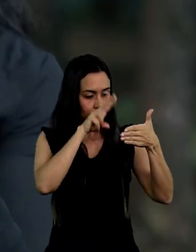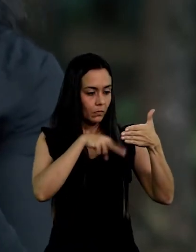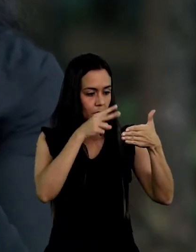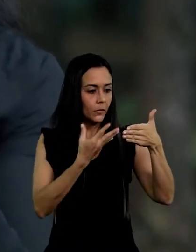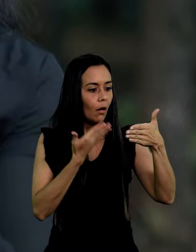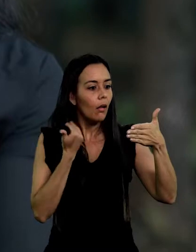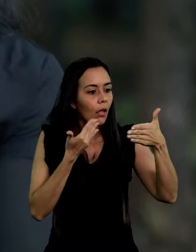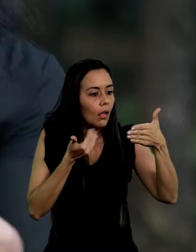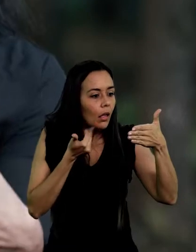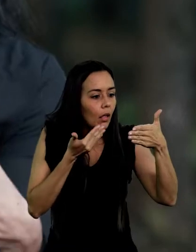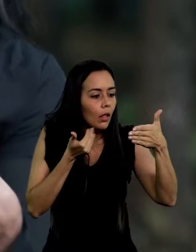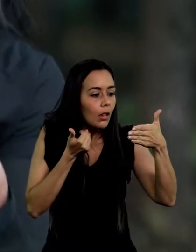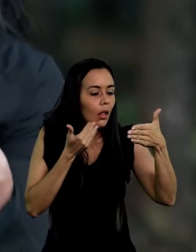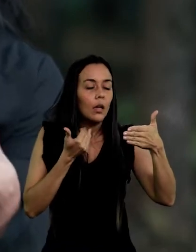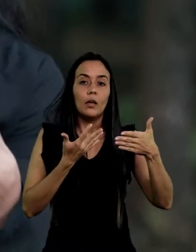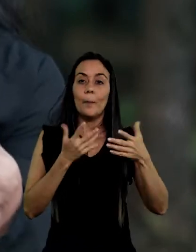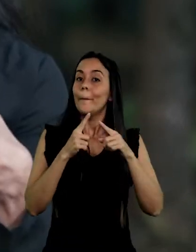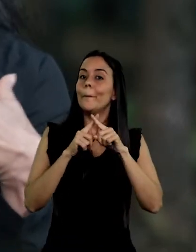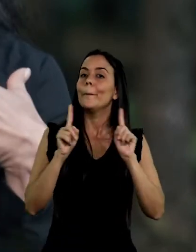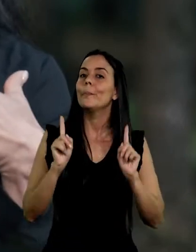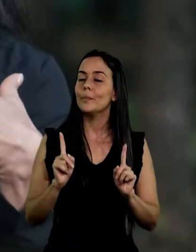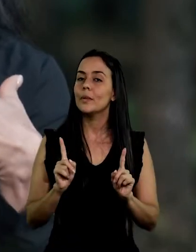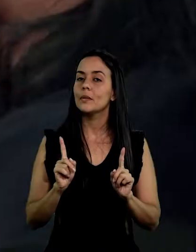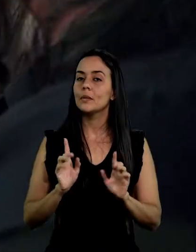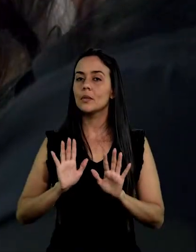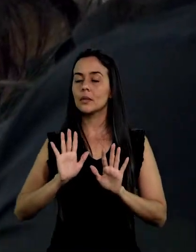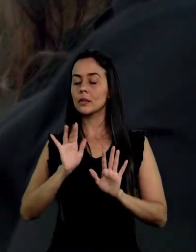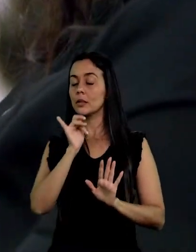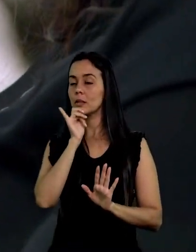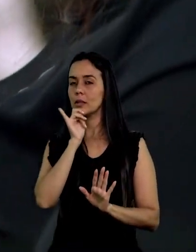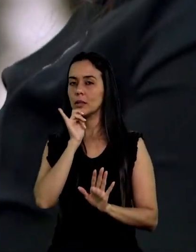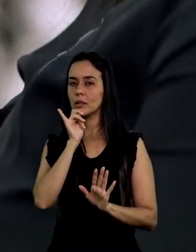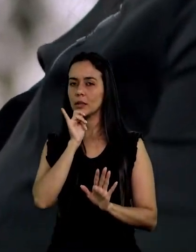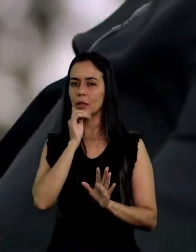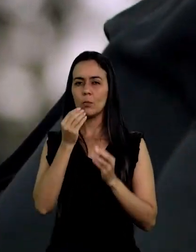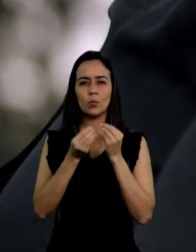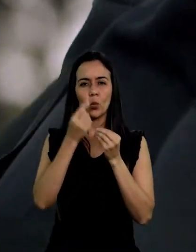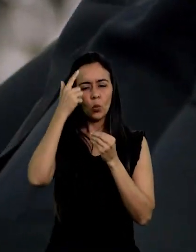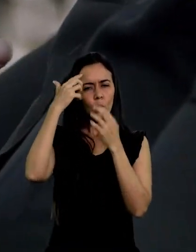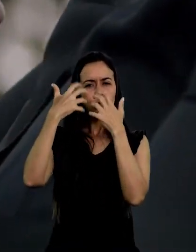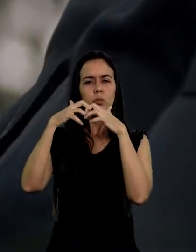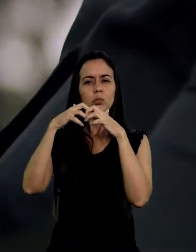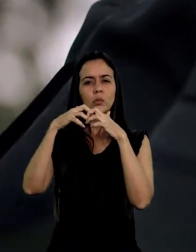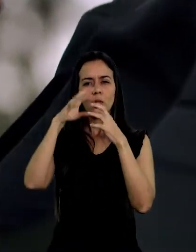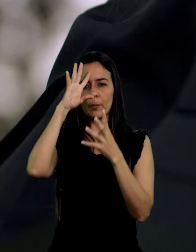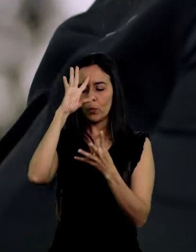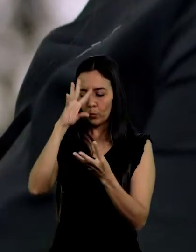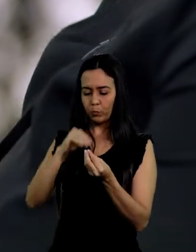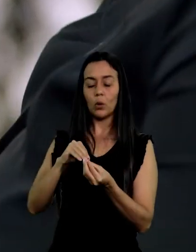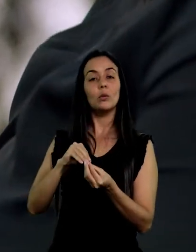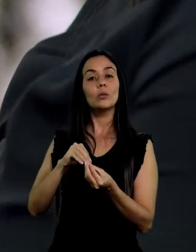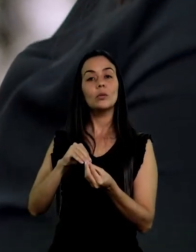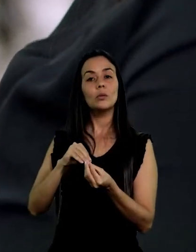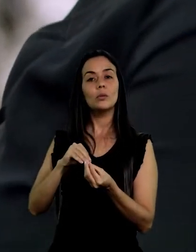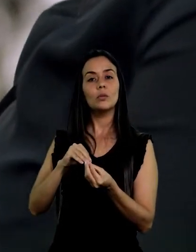Mas, a questão é: esse mecanismo de reação, ao detectar o medo,